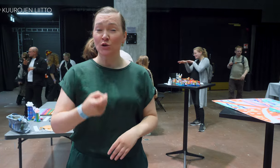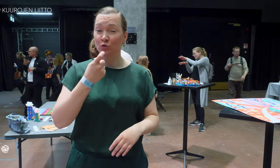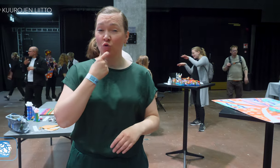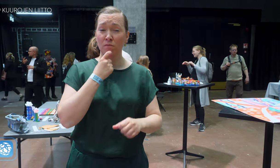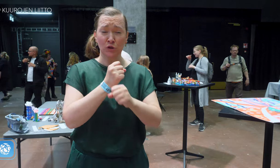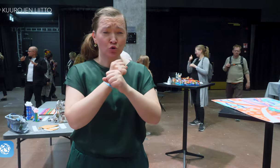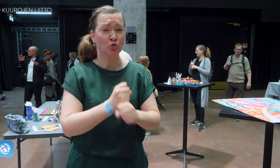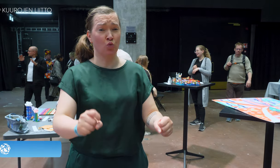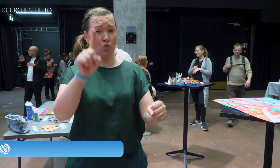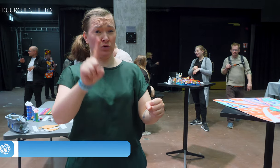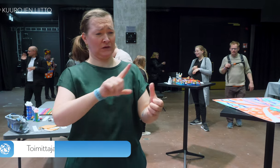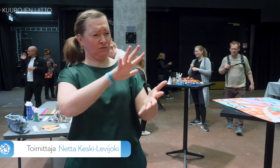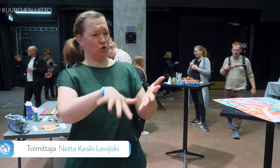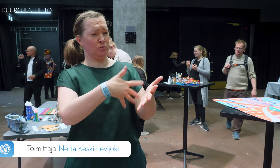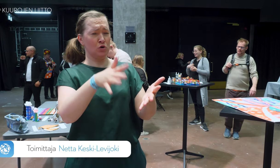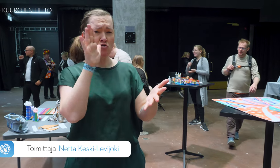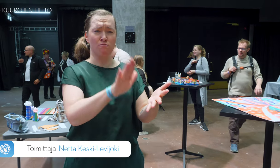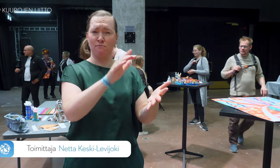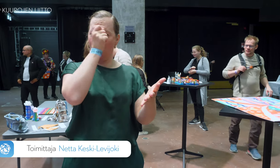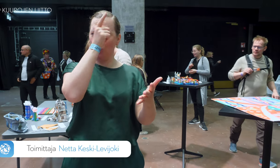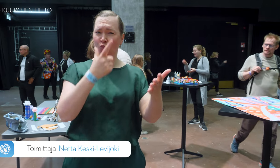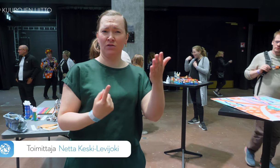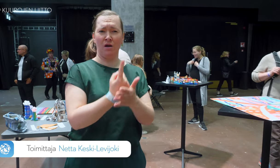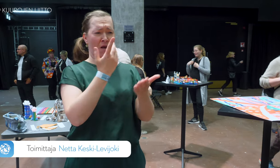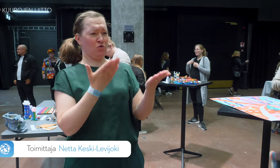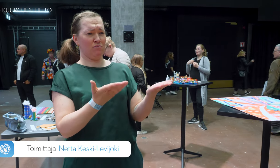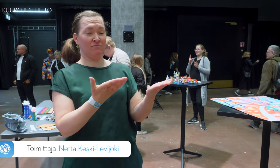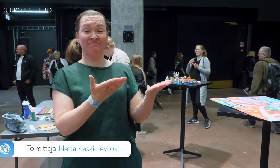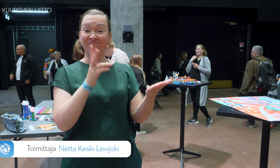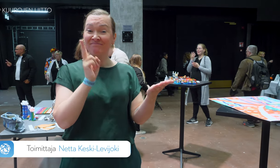Suomen suurin viittomakielisten kulttuuritapahtuma -